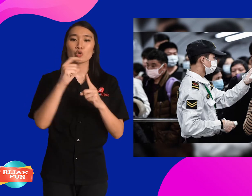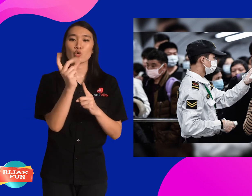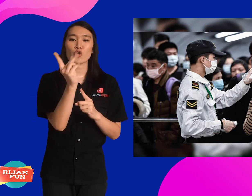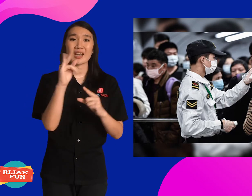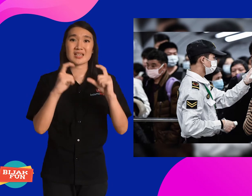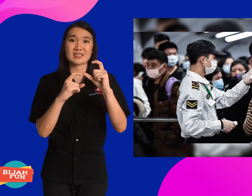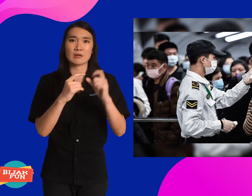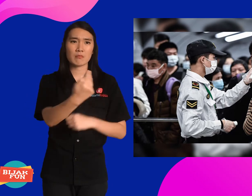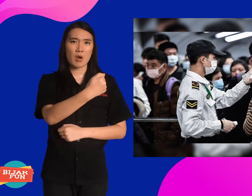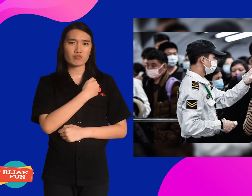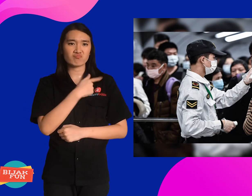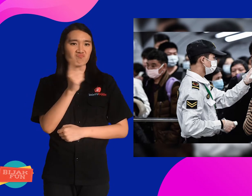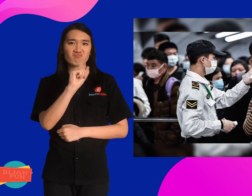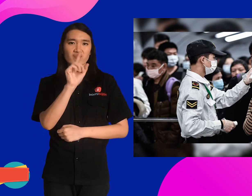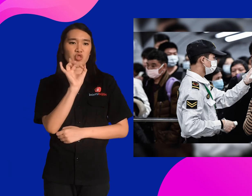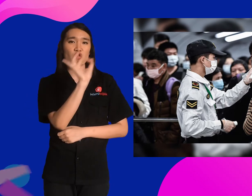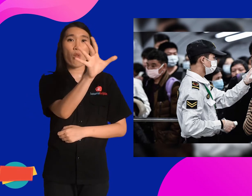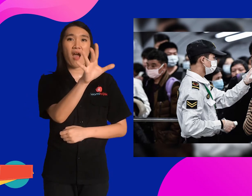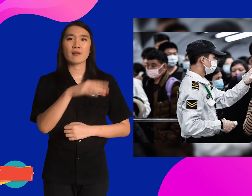Sementara waktu, tidak ada wisatawan yang boleh masuk.